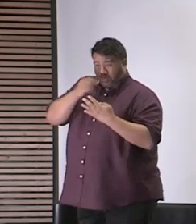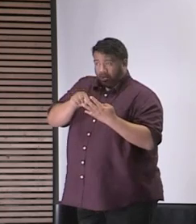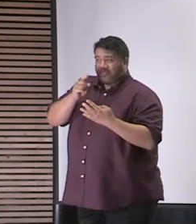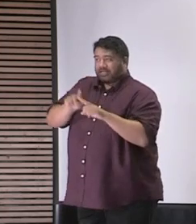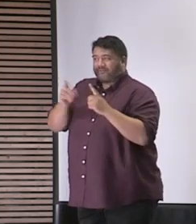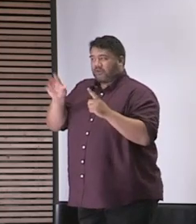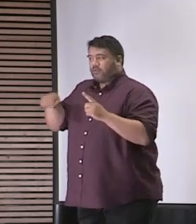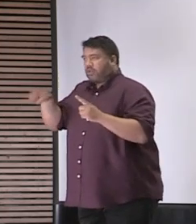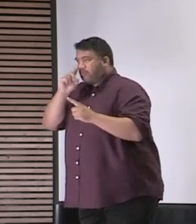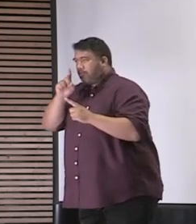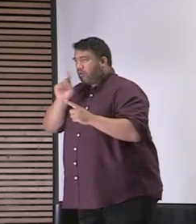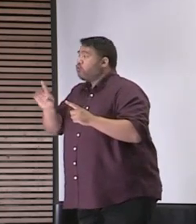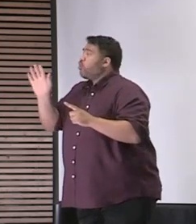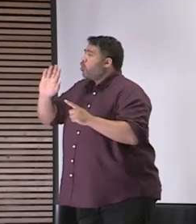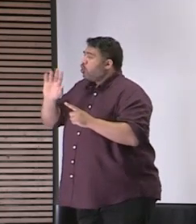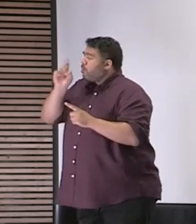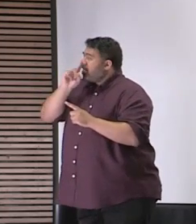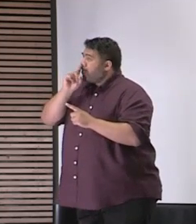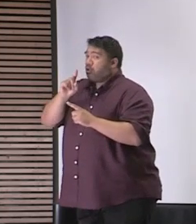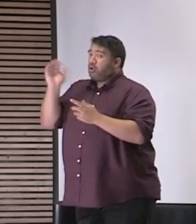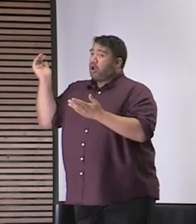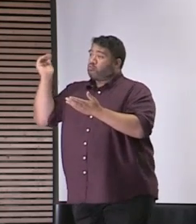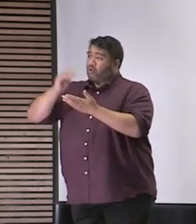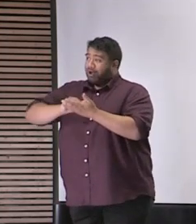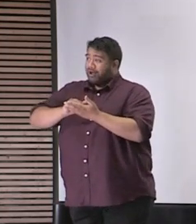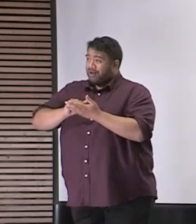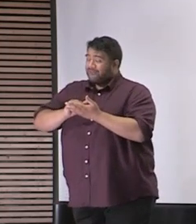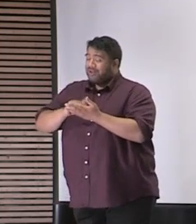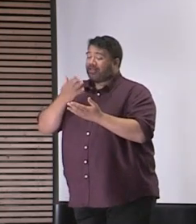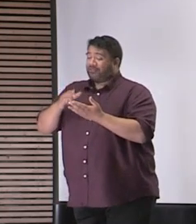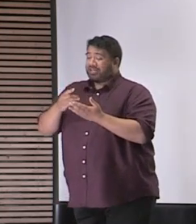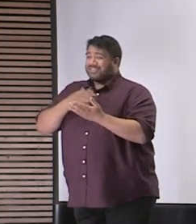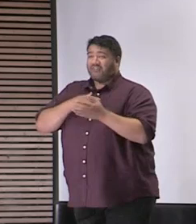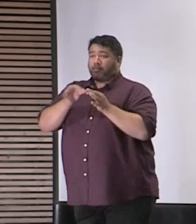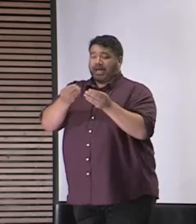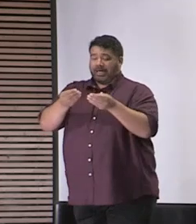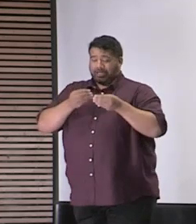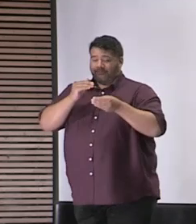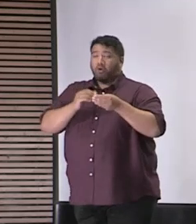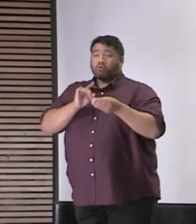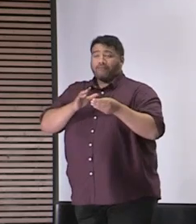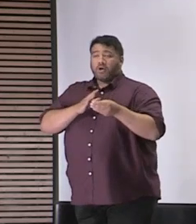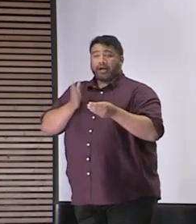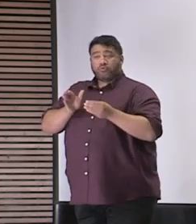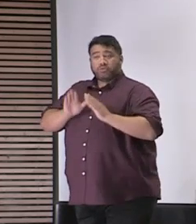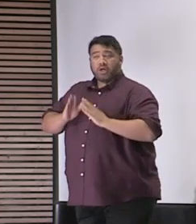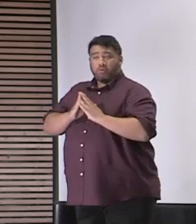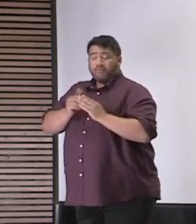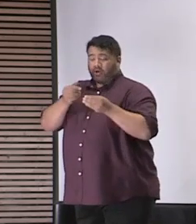cumplimiento? Jacinda Ardern: